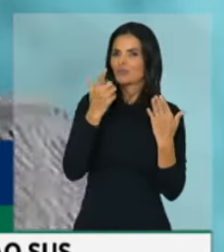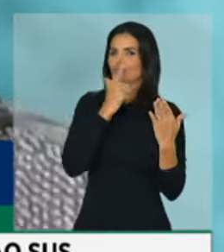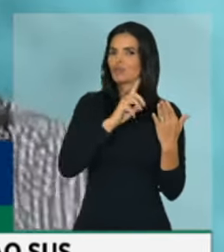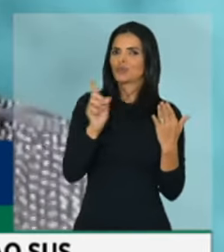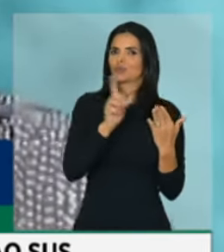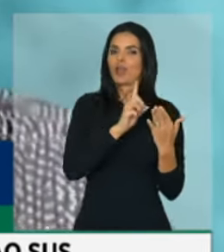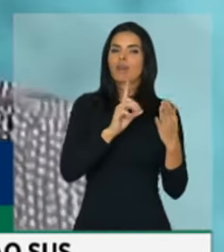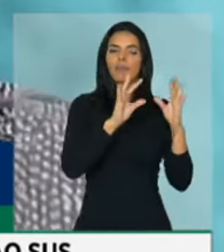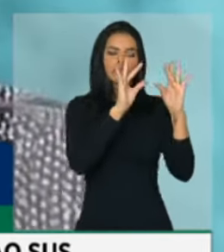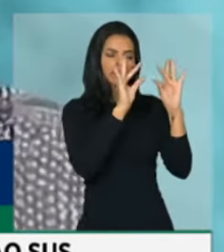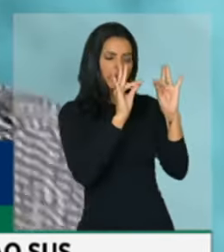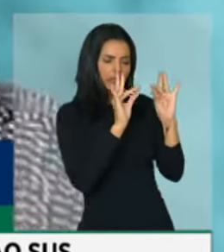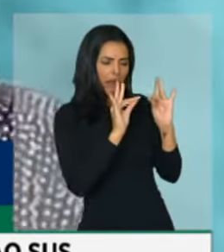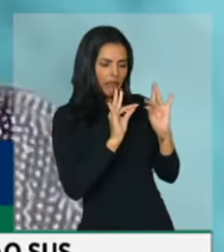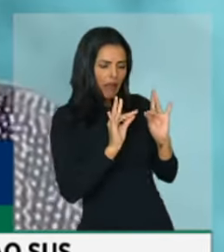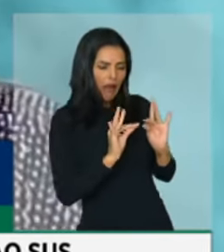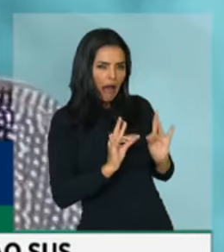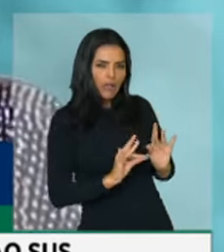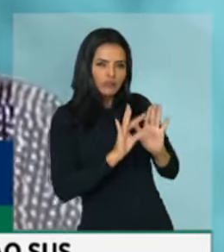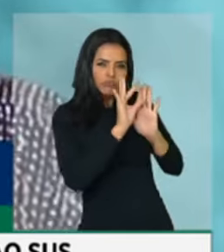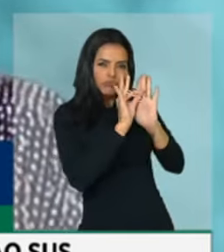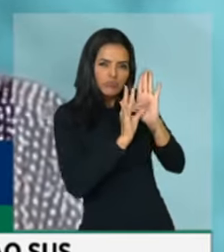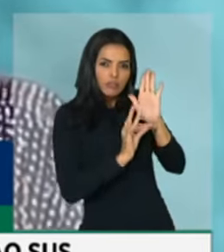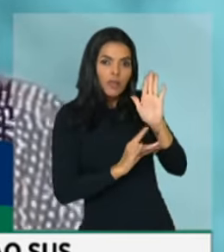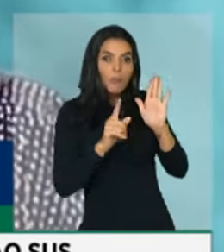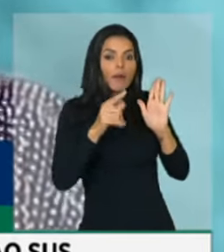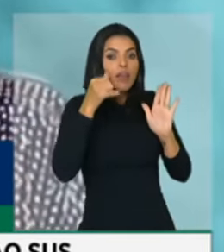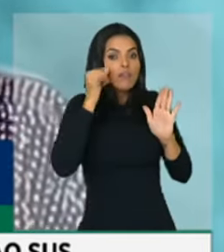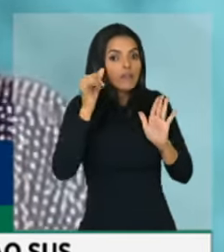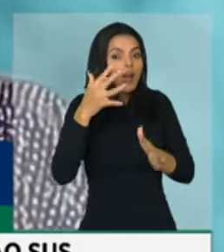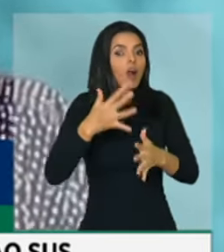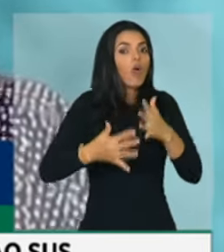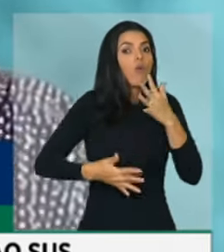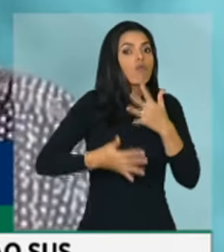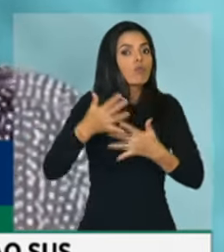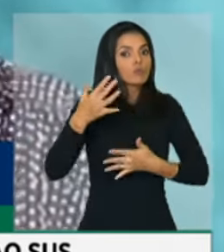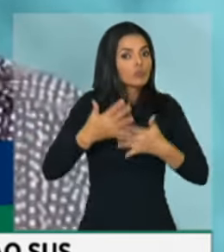QUALQUER INT POR CENTO NO CAMINHO É O MELHOR PARA A POPULAÇÃO BRASILEIRA E PARA A INICIATIVA DE VOSSAS EXCELÊ NCIAS, PRESIDENTE DA CÂMARA E